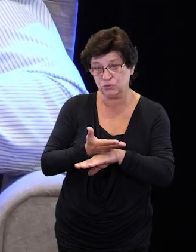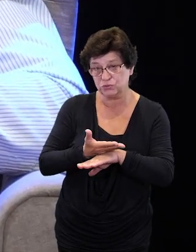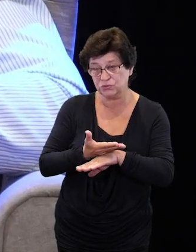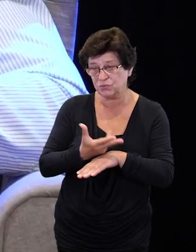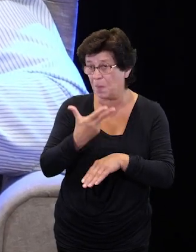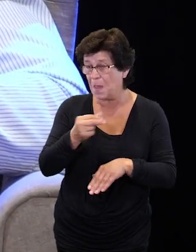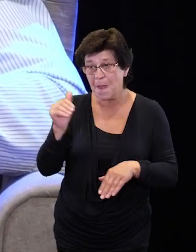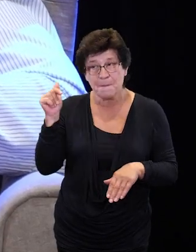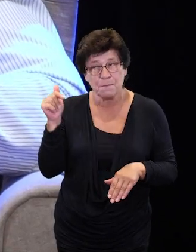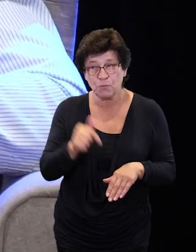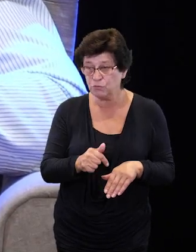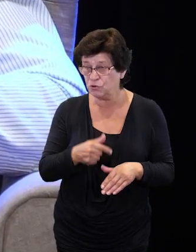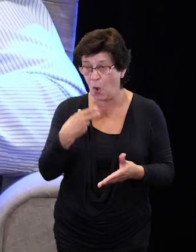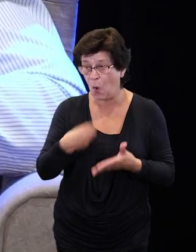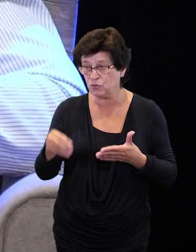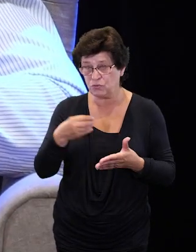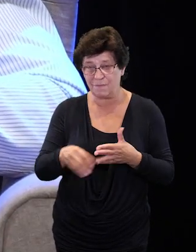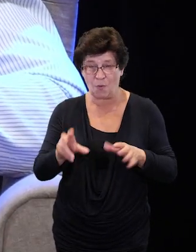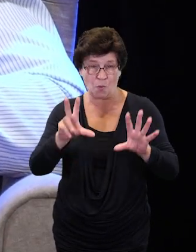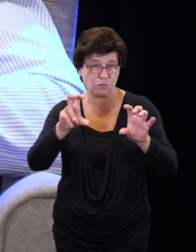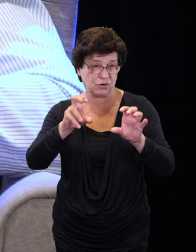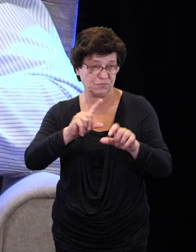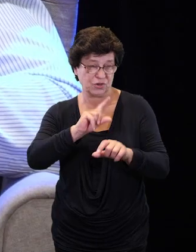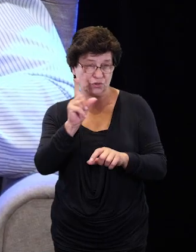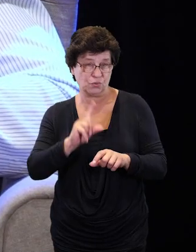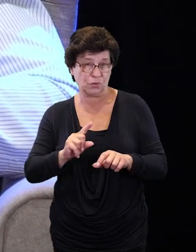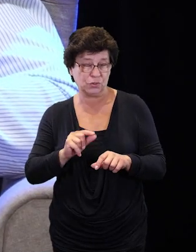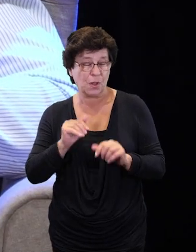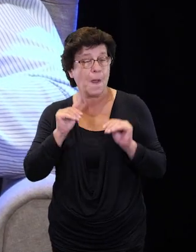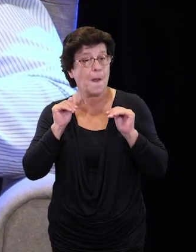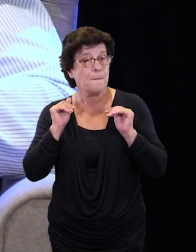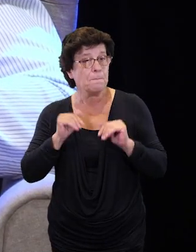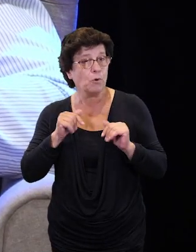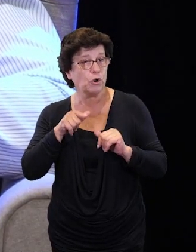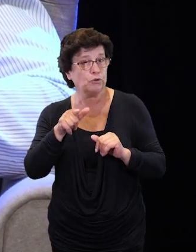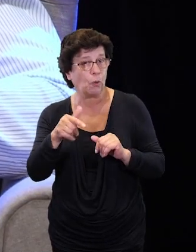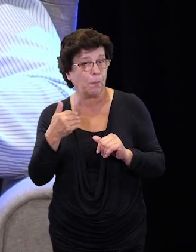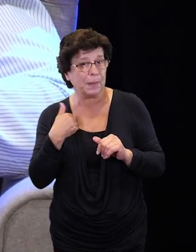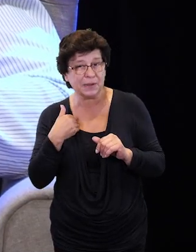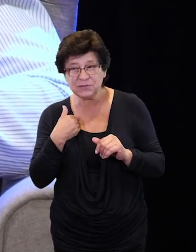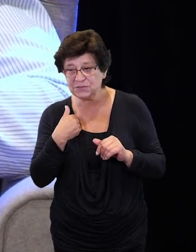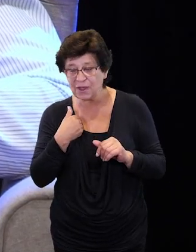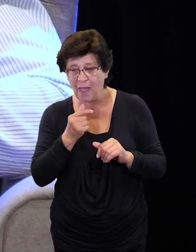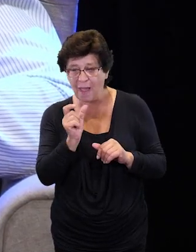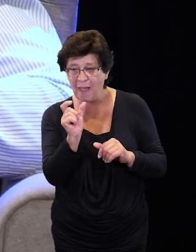i być witaminą C lewoskrętną, może być kawałkiem kanapki,